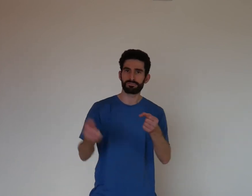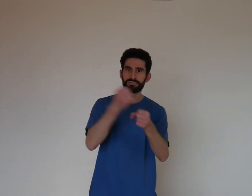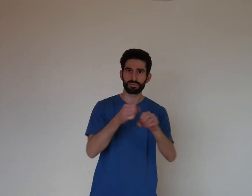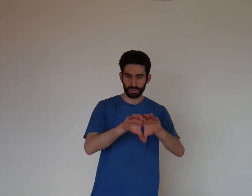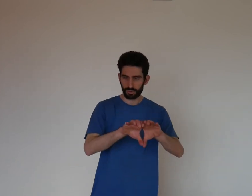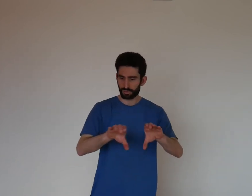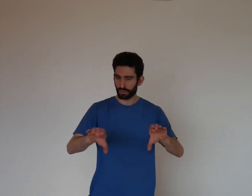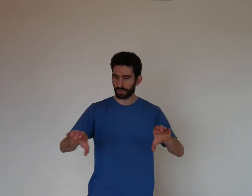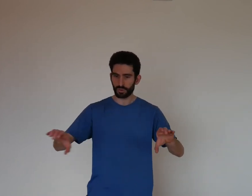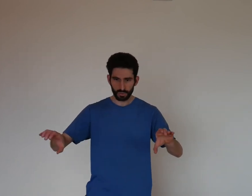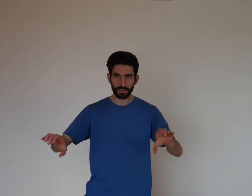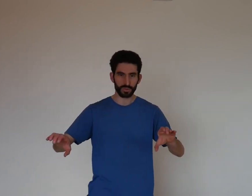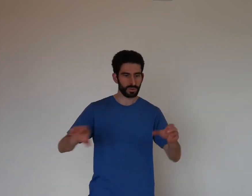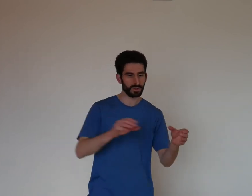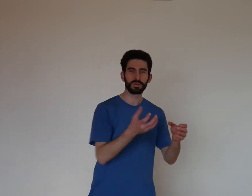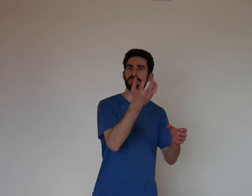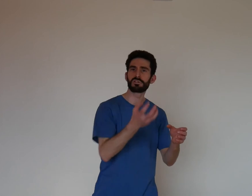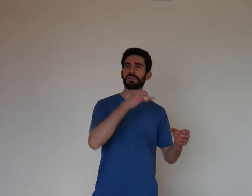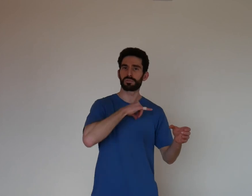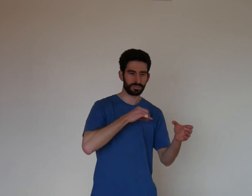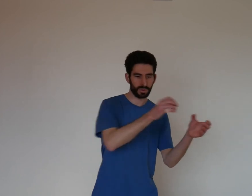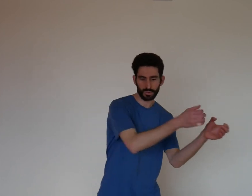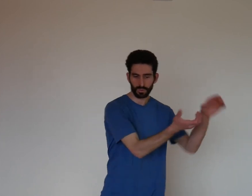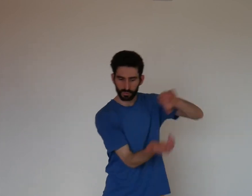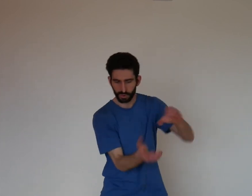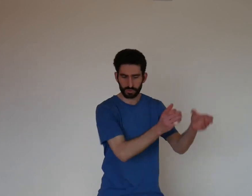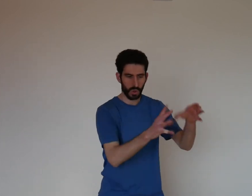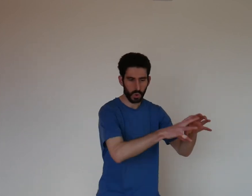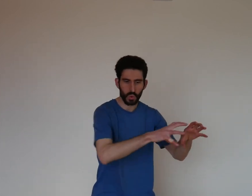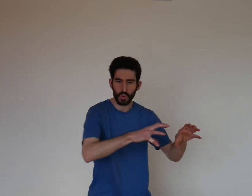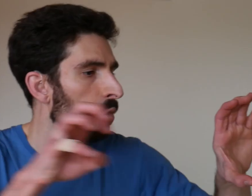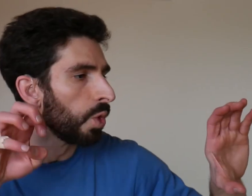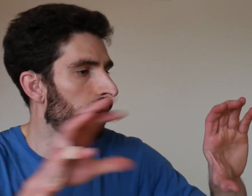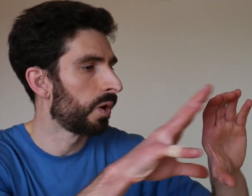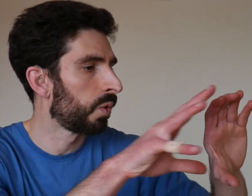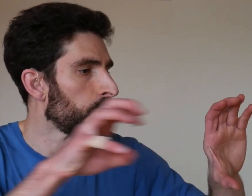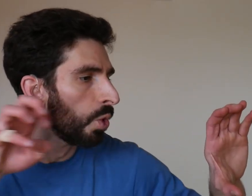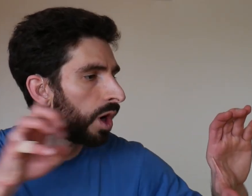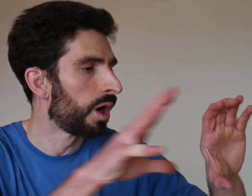une canalisation est créée pour récupérer l'urine et les fèces par aspiration.